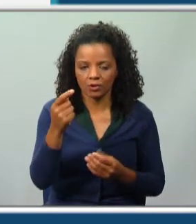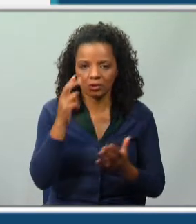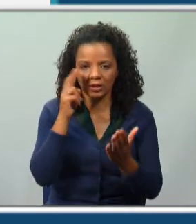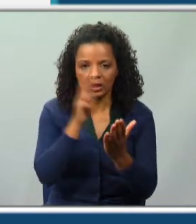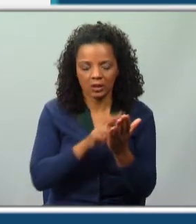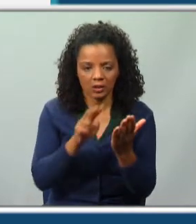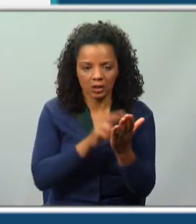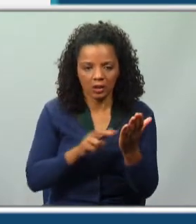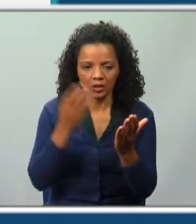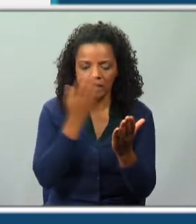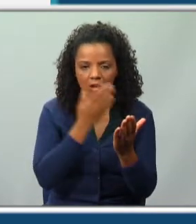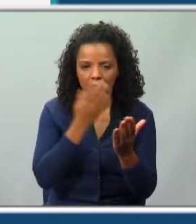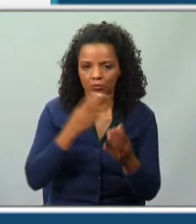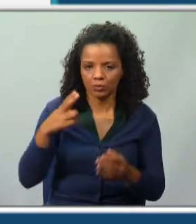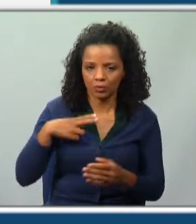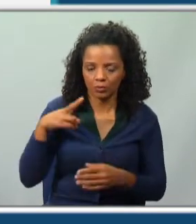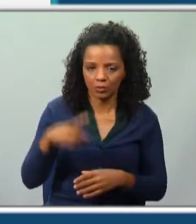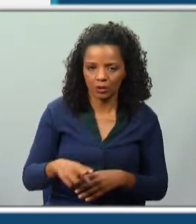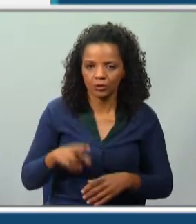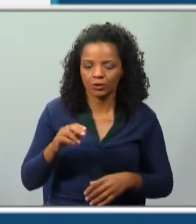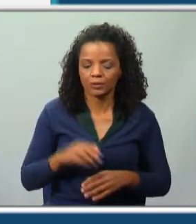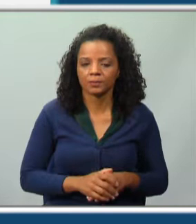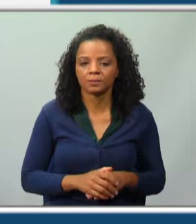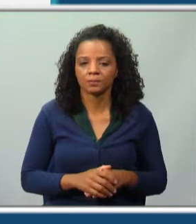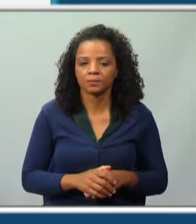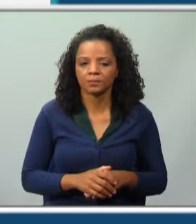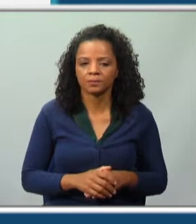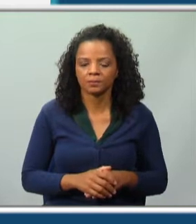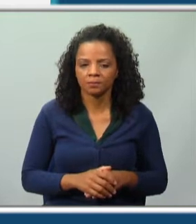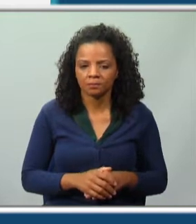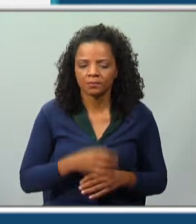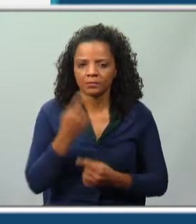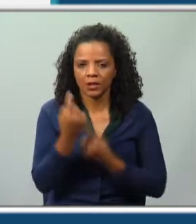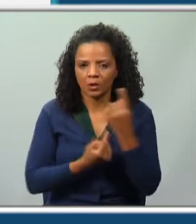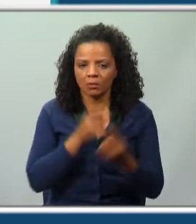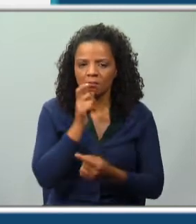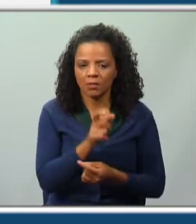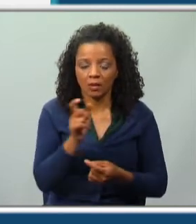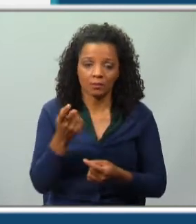literárias nos blocos de português alguma destas palavras mas acabamos de 葡萄牙語塊中的文學這些話中的任何一個，但我們只是